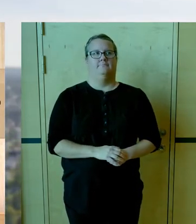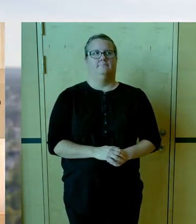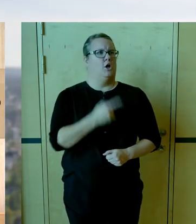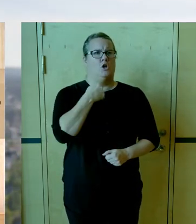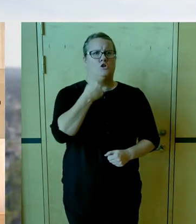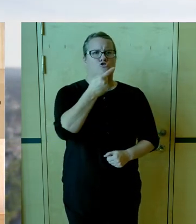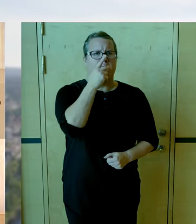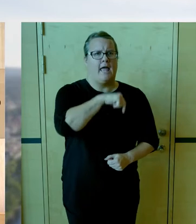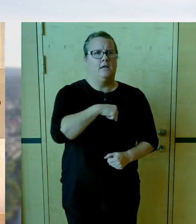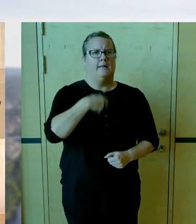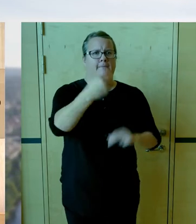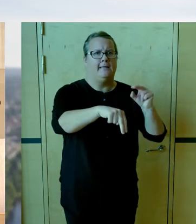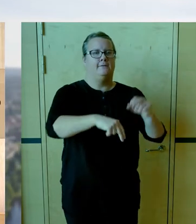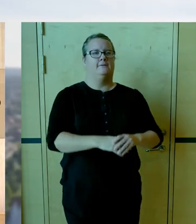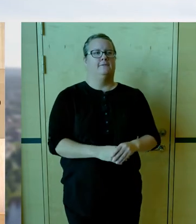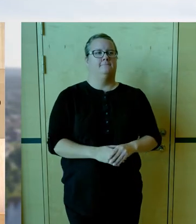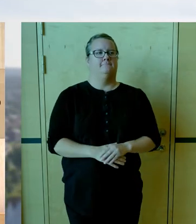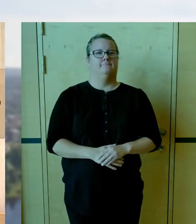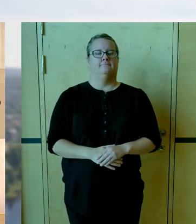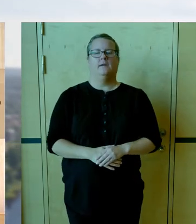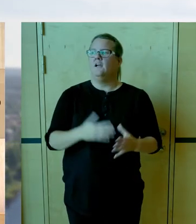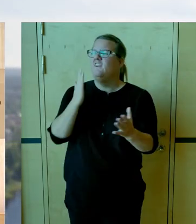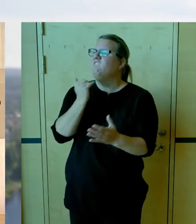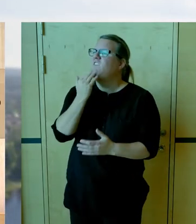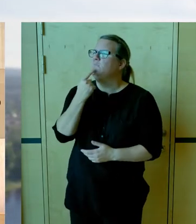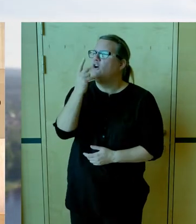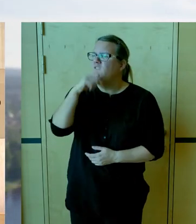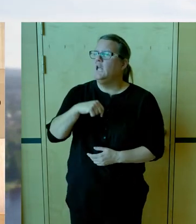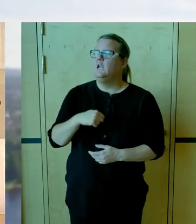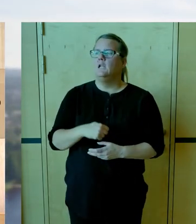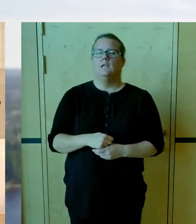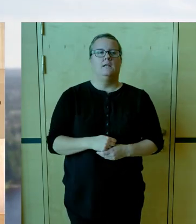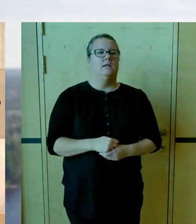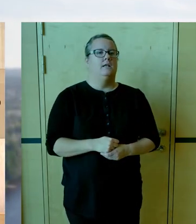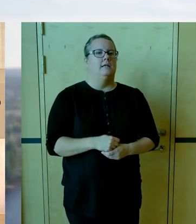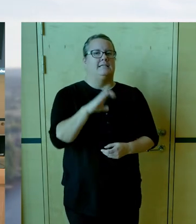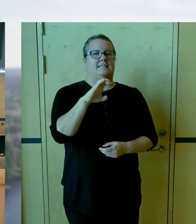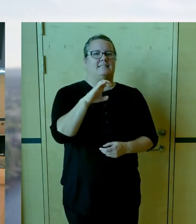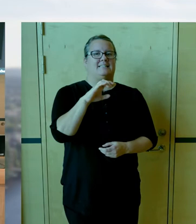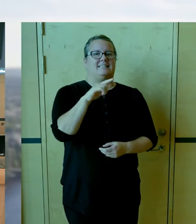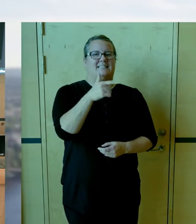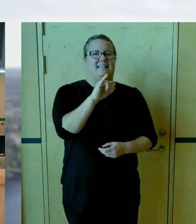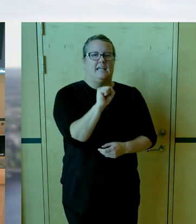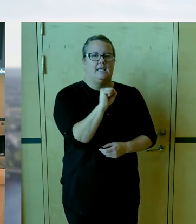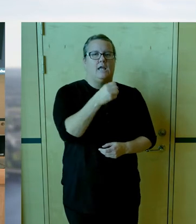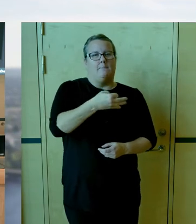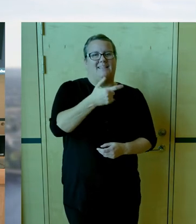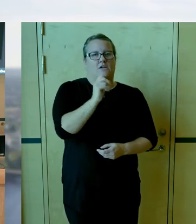Nej Vem var det som sa fel Stig Pettersson Pettersson Nej